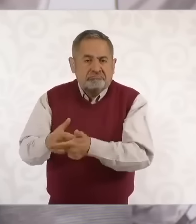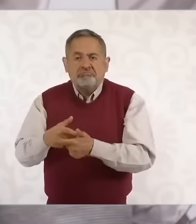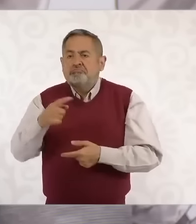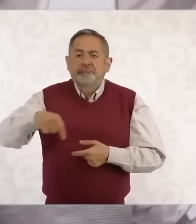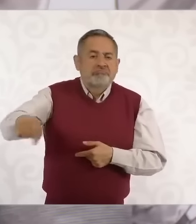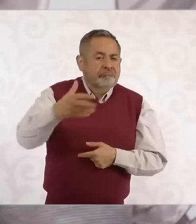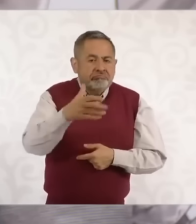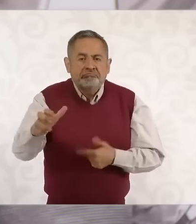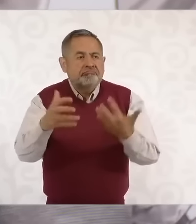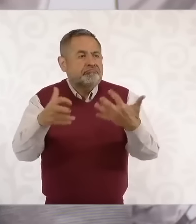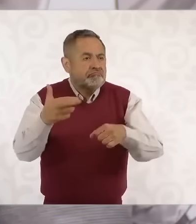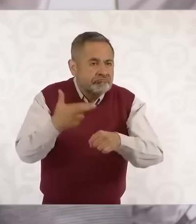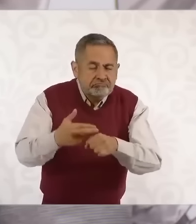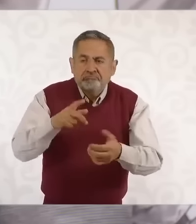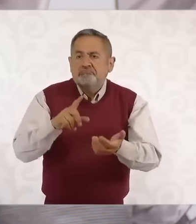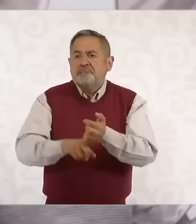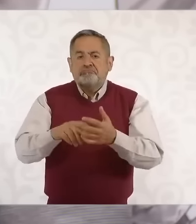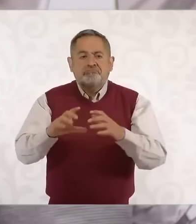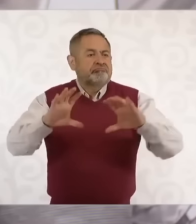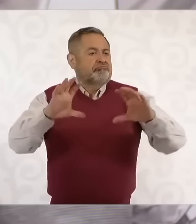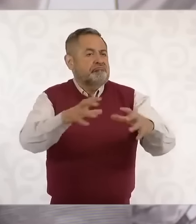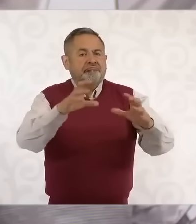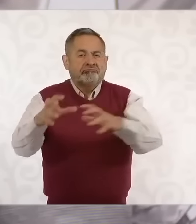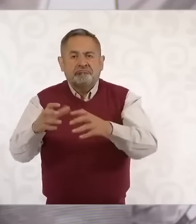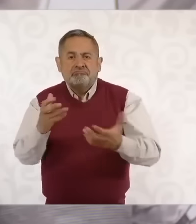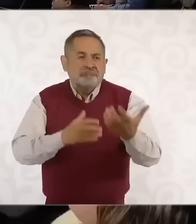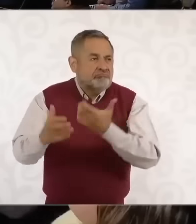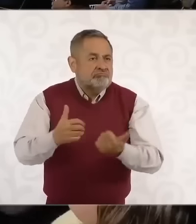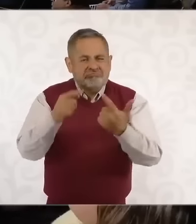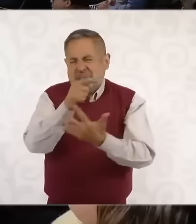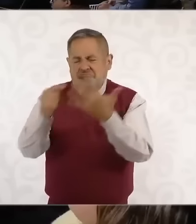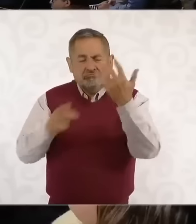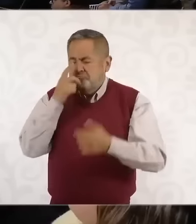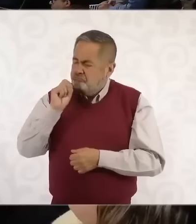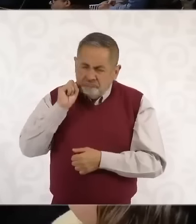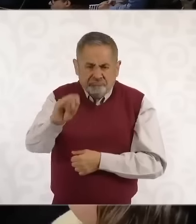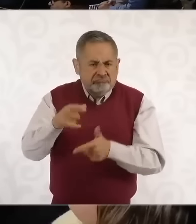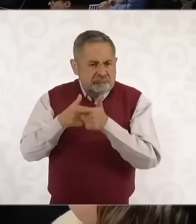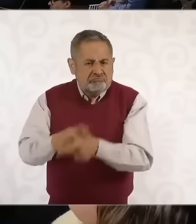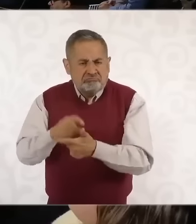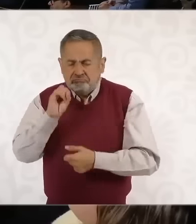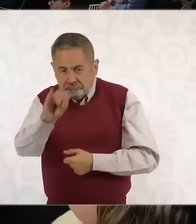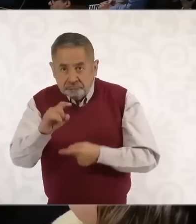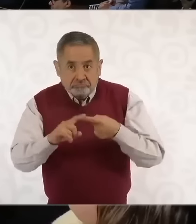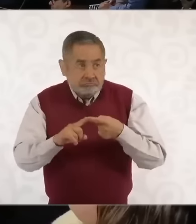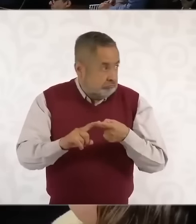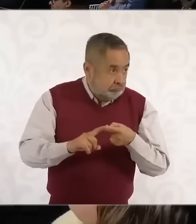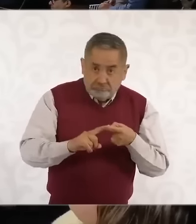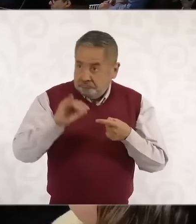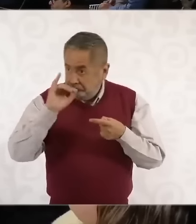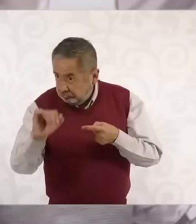las empresas, las cámaras industriales de comercio, en fin. Entonces, sobre ello,